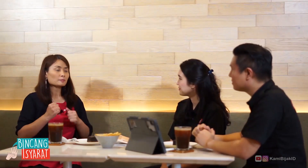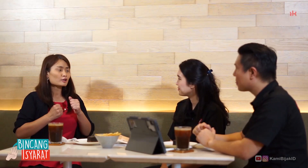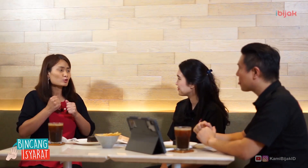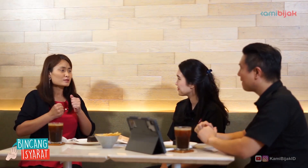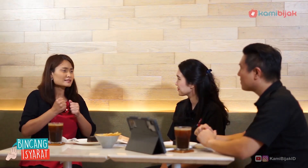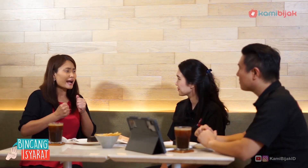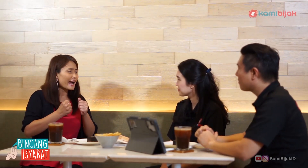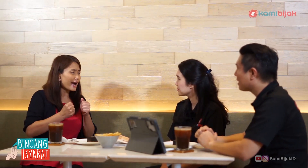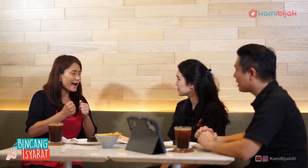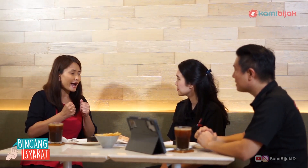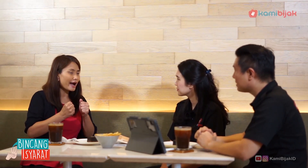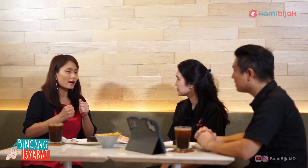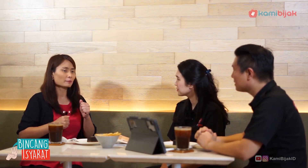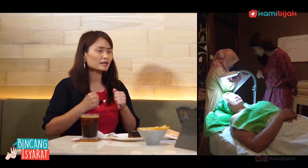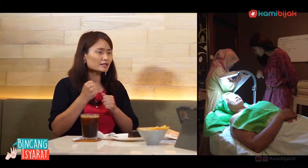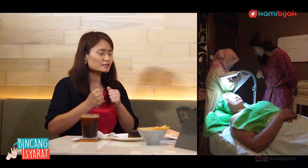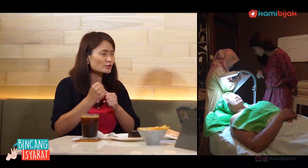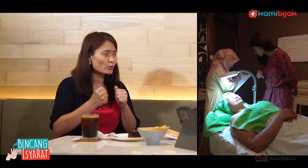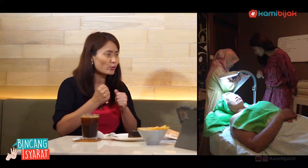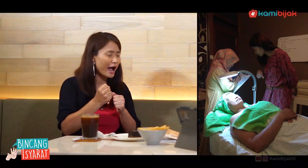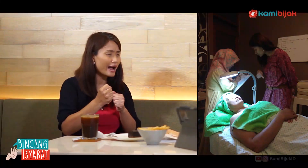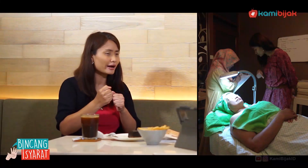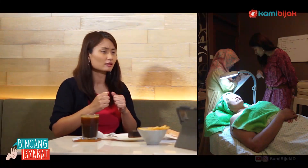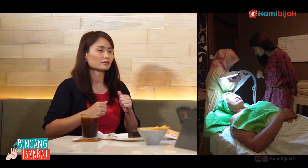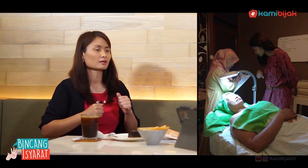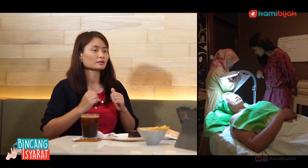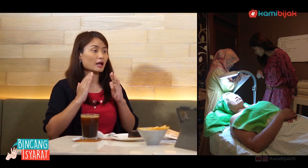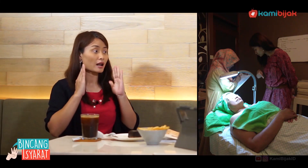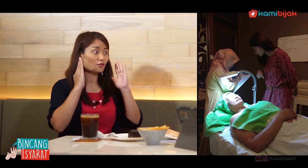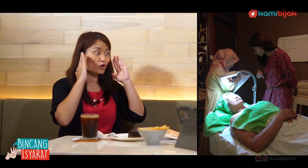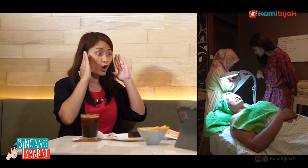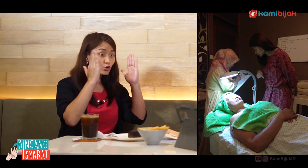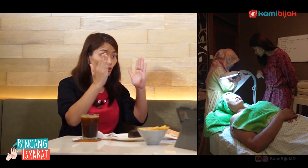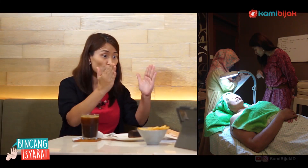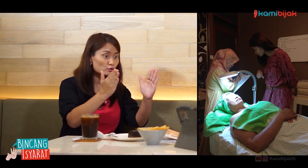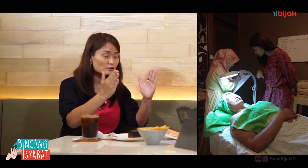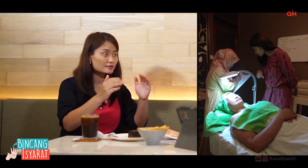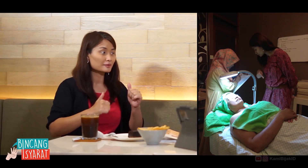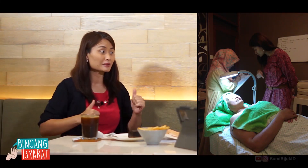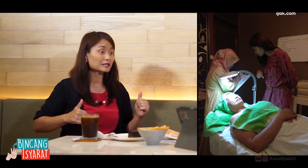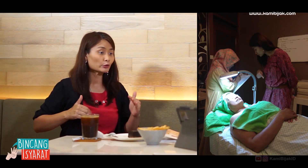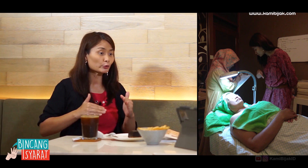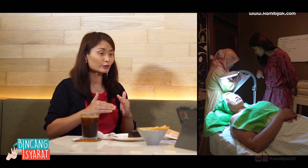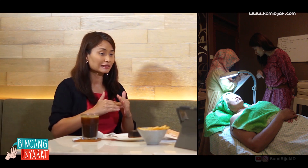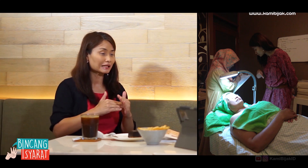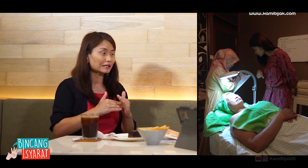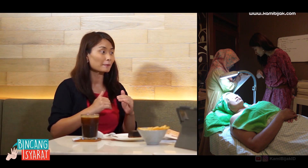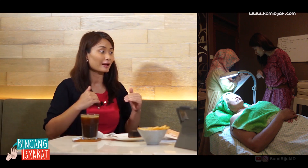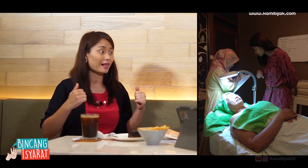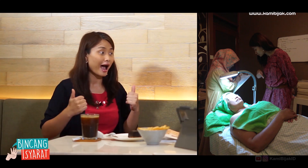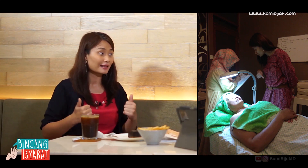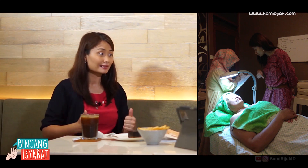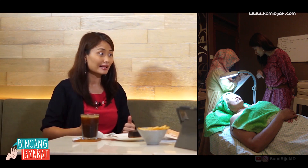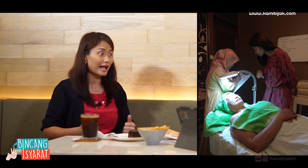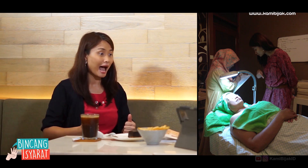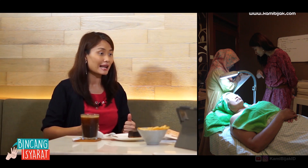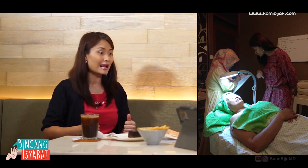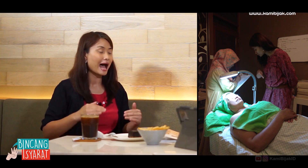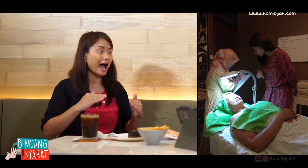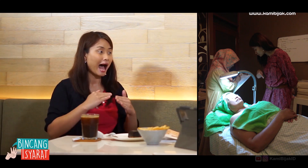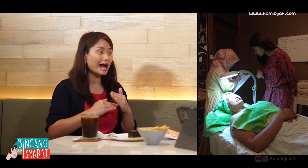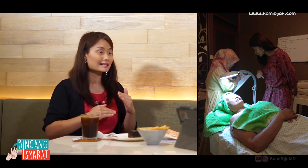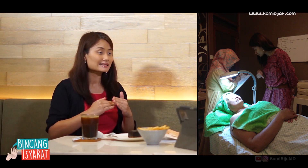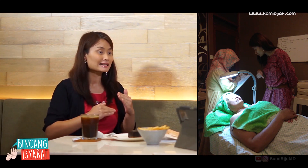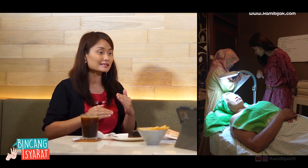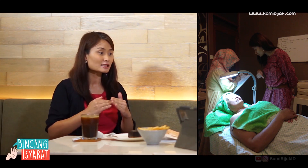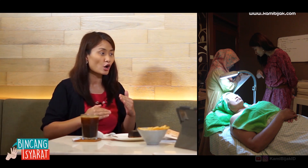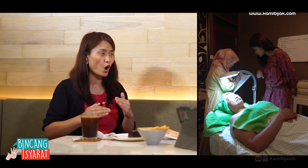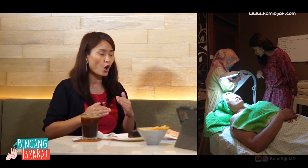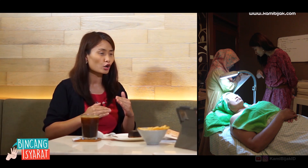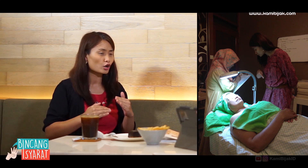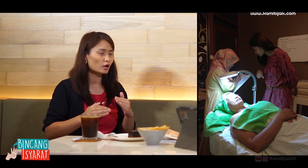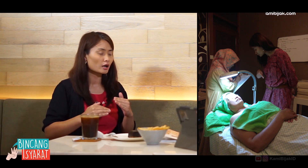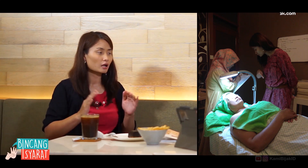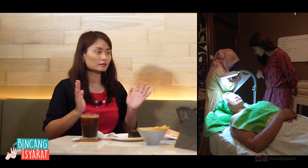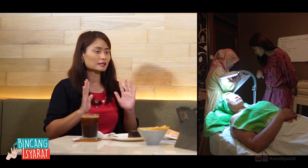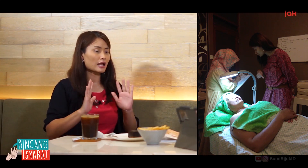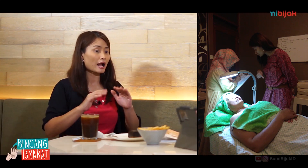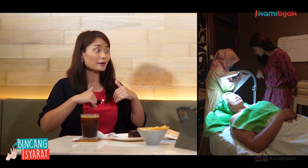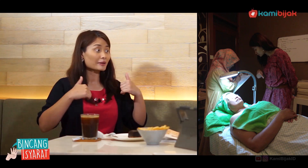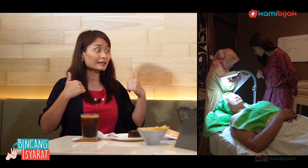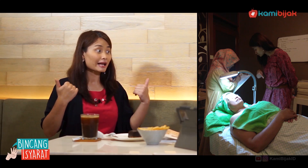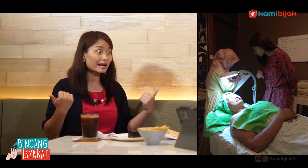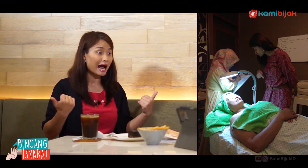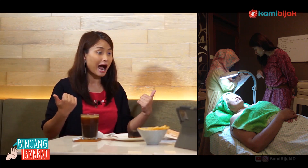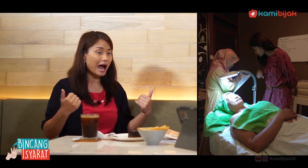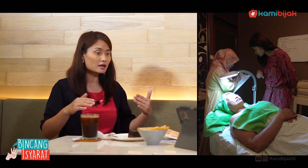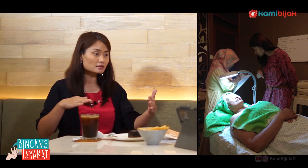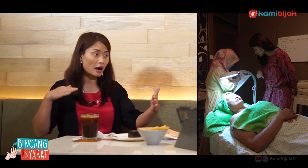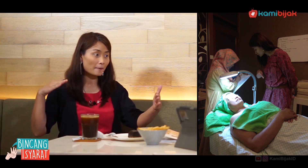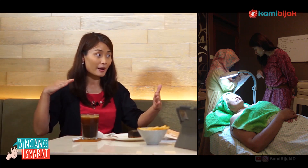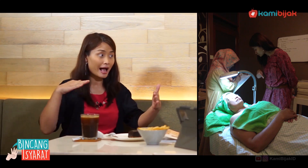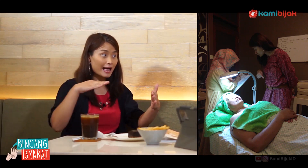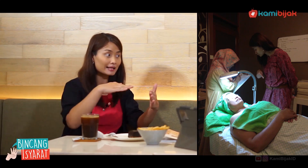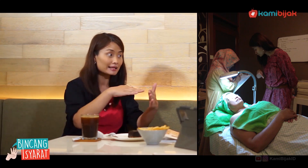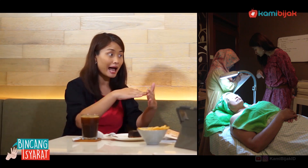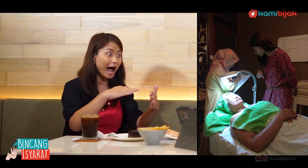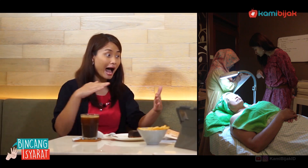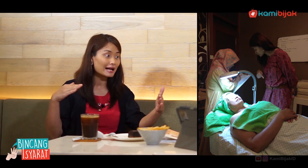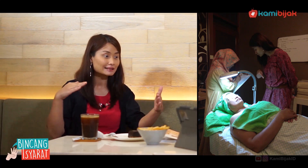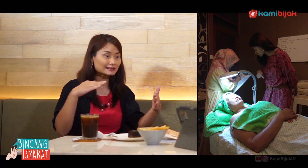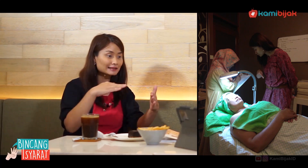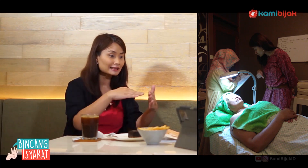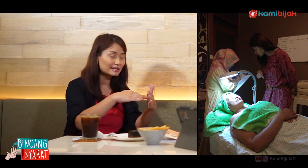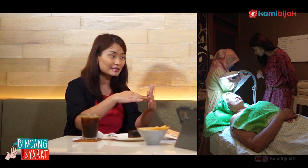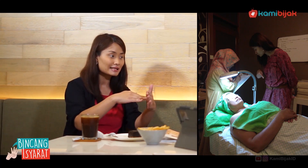Berusaha berjuang dan fokus mengikuti pelatihan asesor, tidak menyerah sampai akhir.